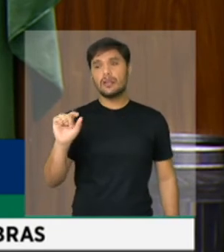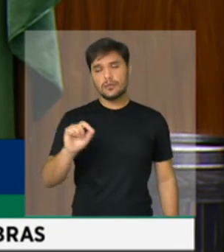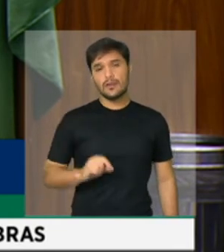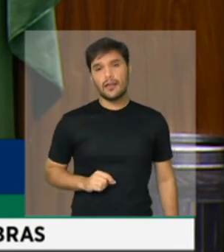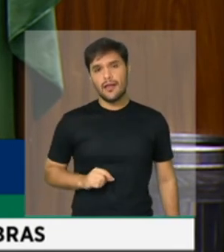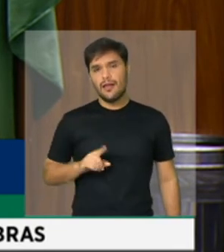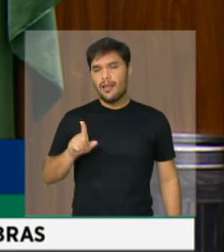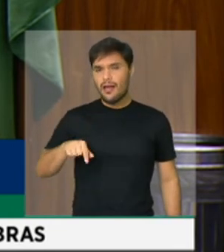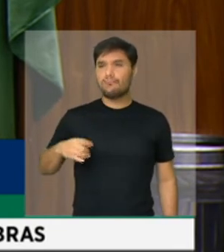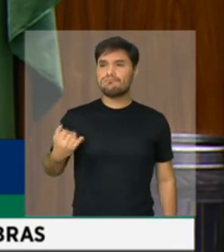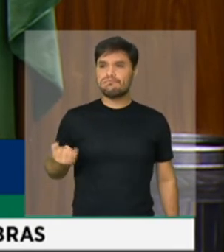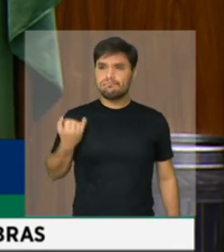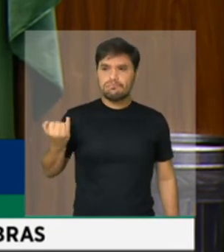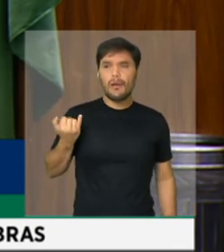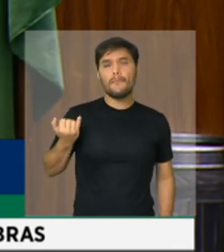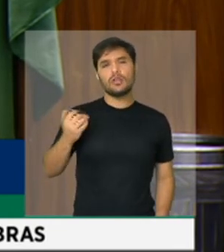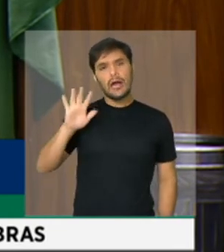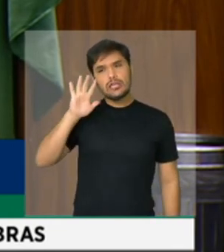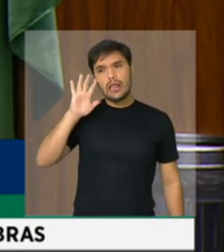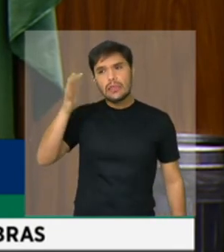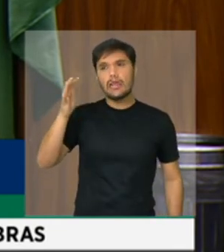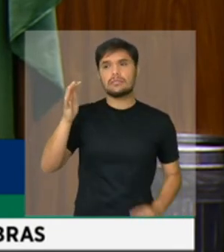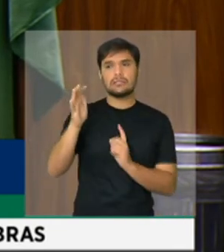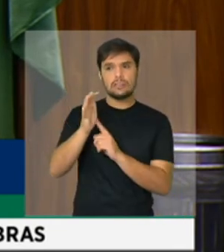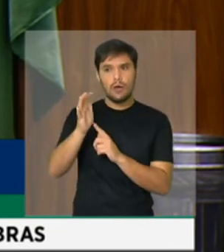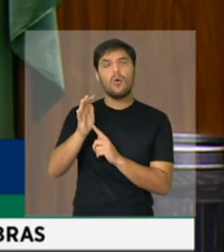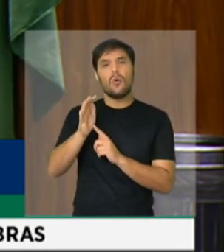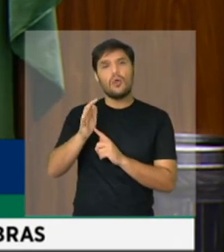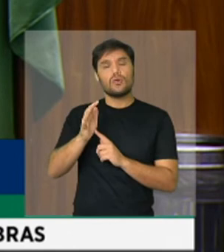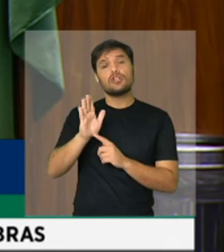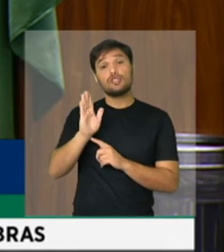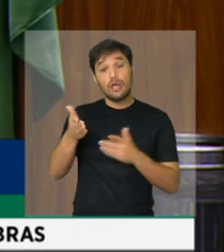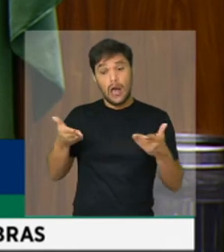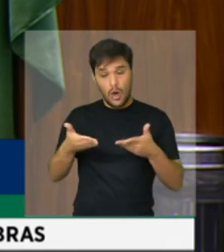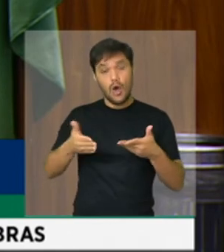BRASILEIRA SOBRE A IMPORTÂNCIA DESSA DECISÃO QUE ESTÁ SENDO COLOCADA HOJE EM DISCUSSÃO AQUI NO